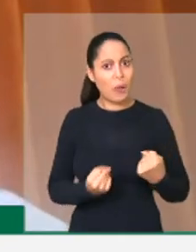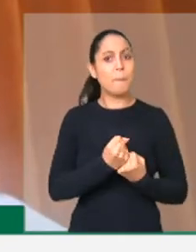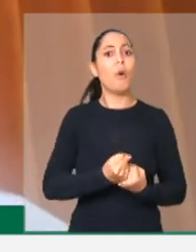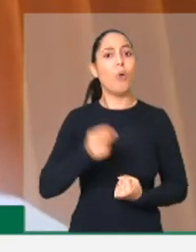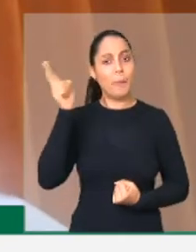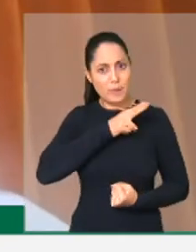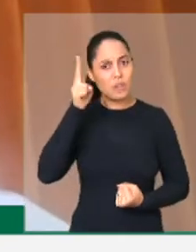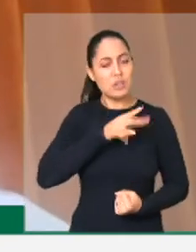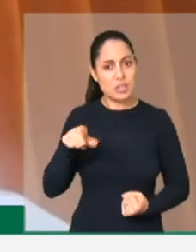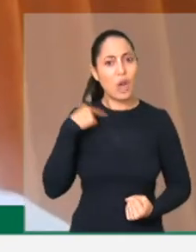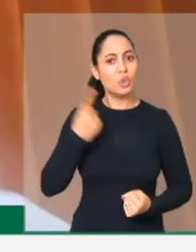O, A EXTINÇÃO DO FINAM E DO FINOR É ALGO NEGATIVO. O QUE